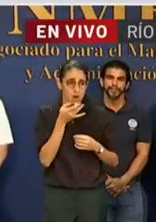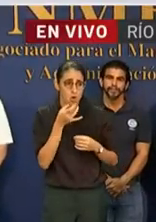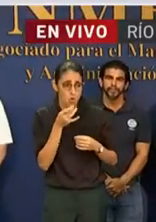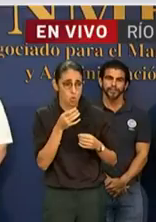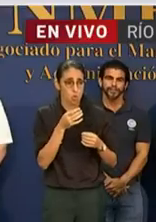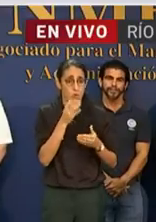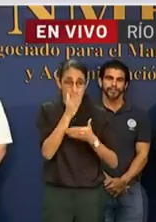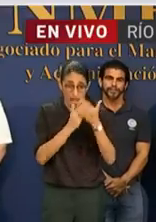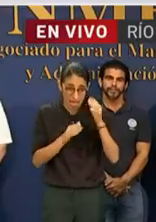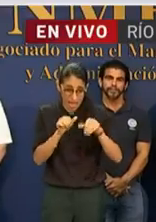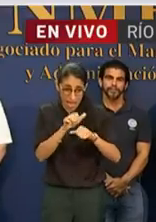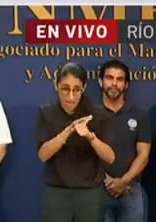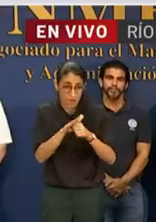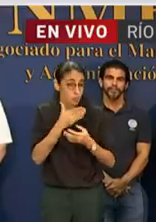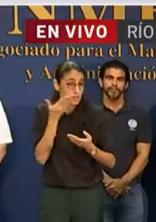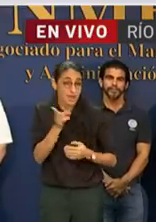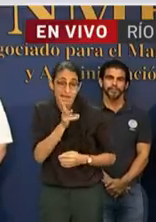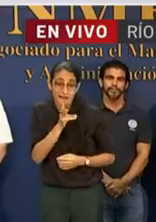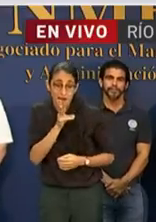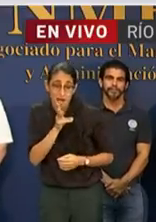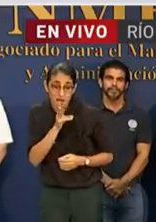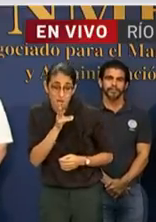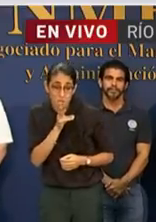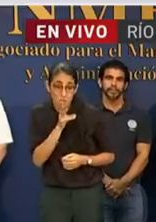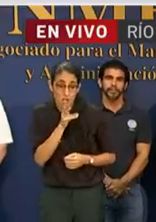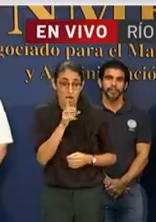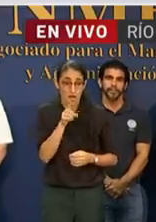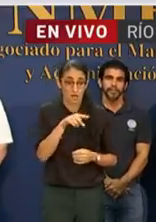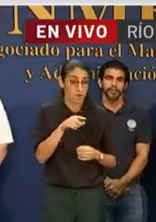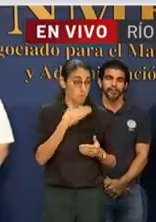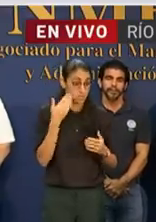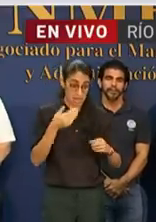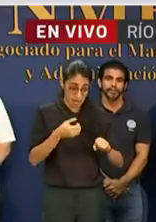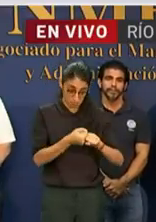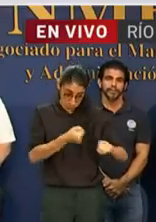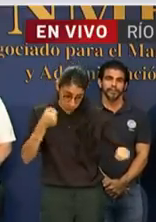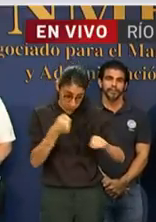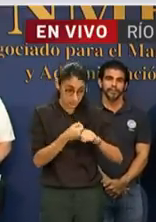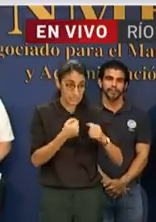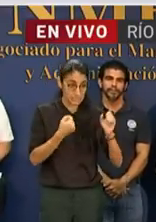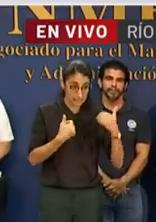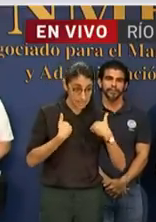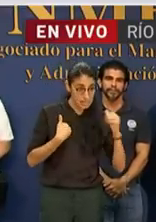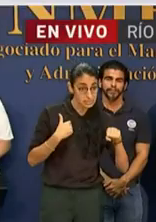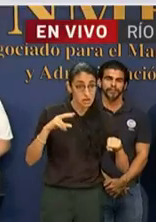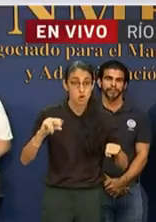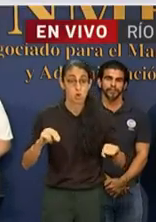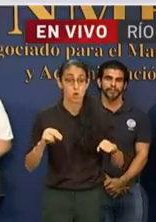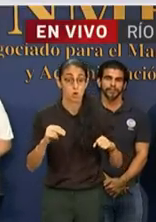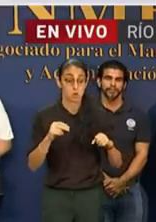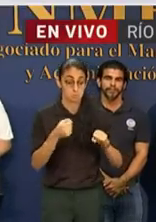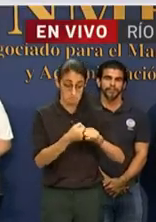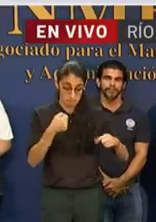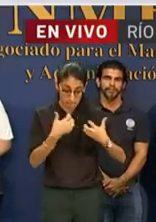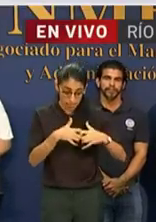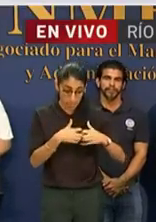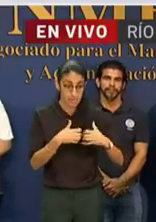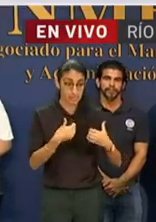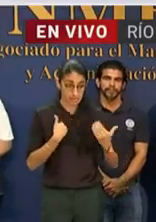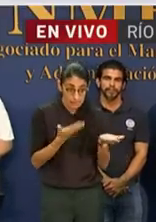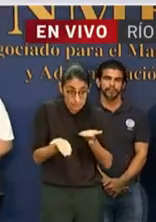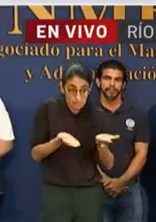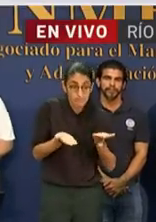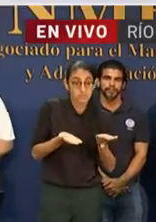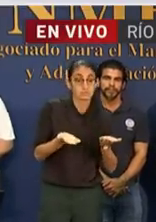PARA LA AUTORA DE